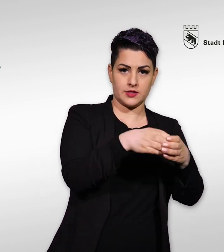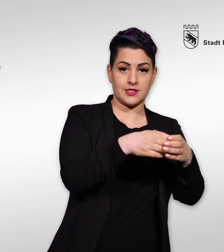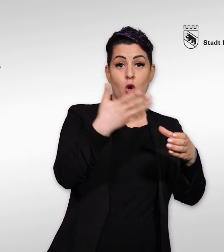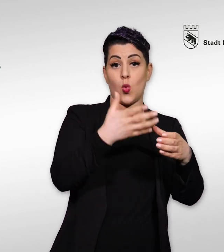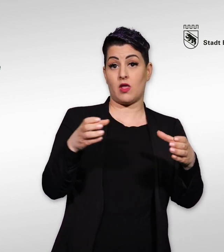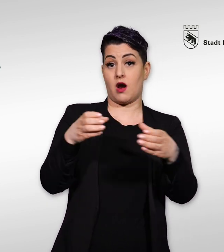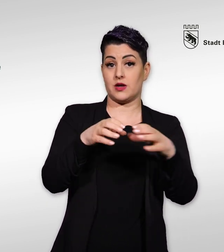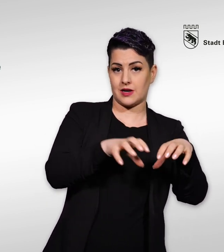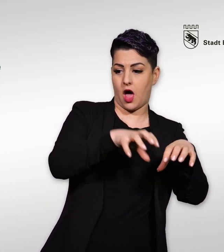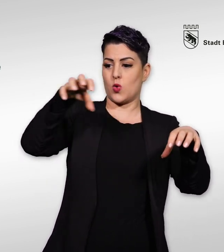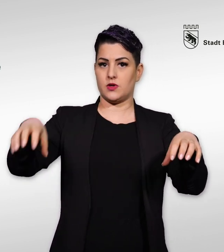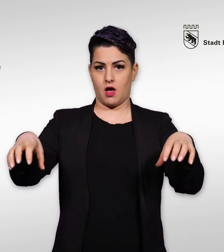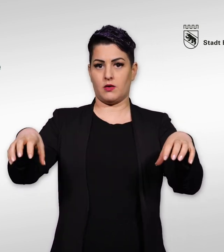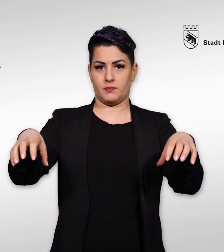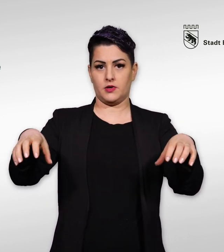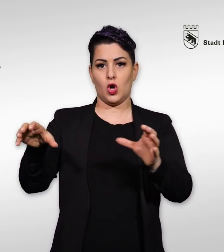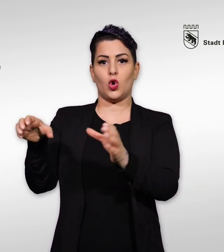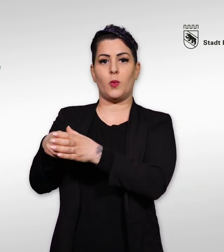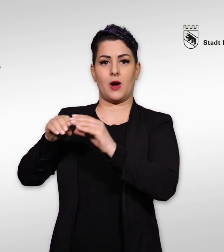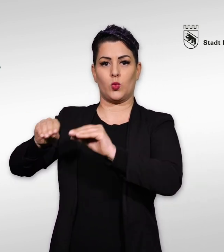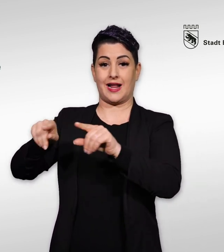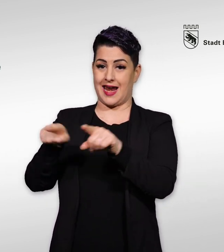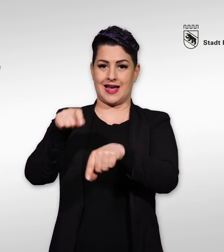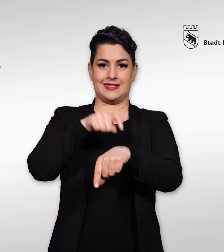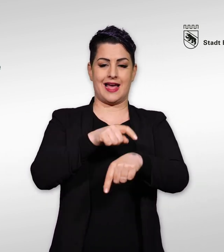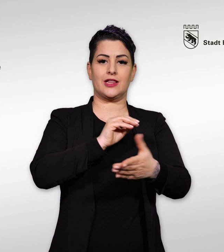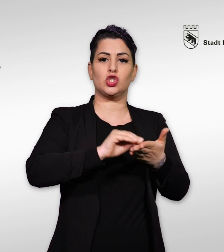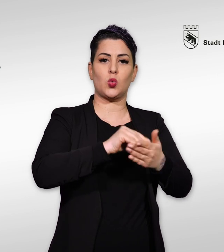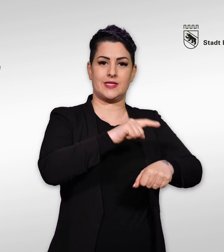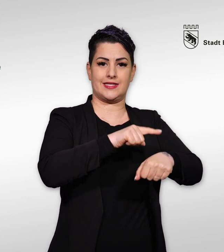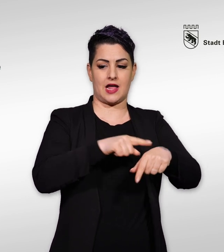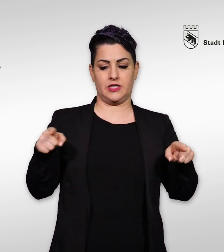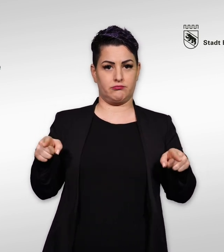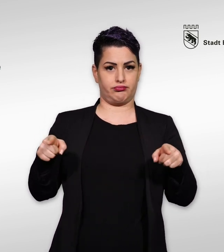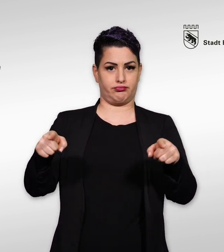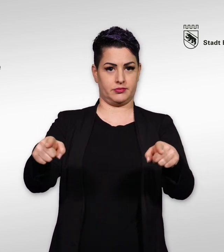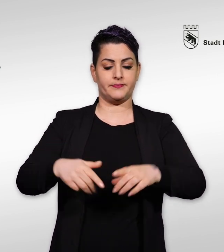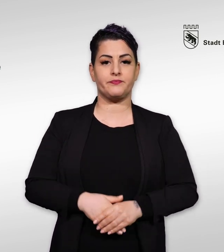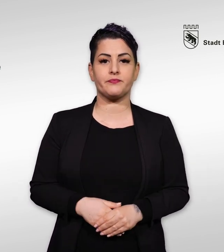der Klasse während der Schulzeit statt. Es gibt verschiedene Modelle der Zusammenarbeit.